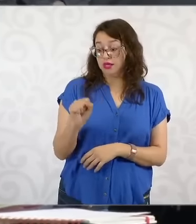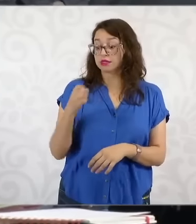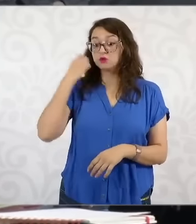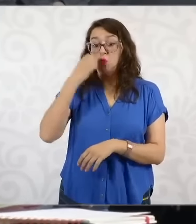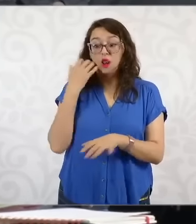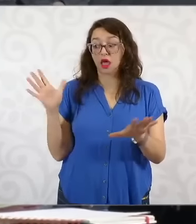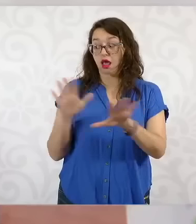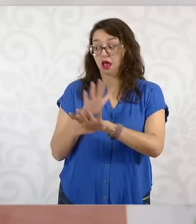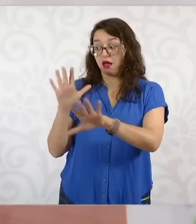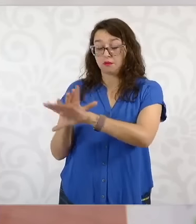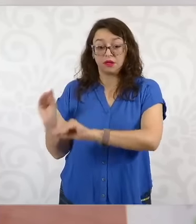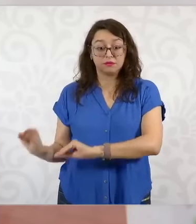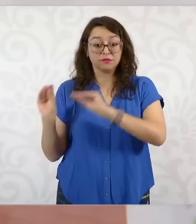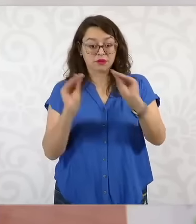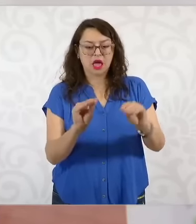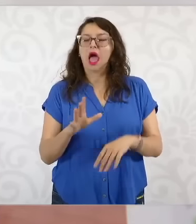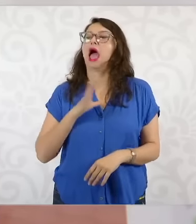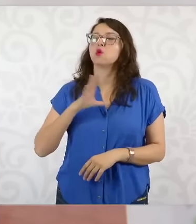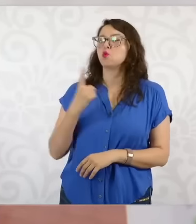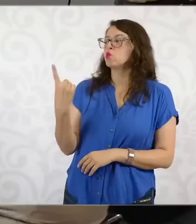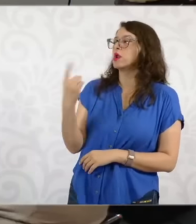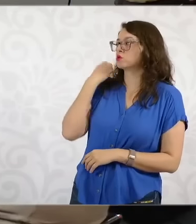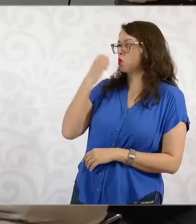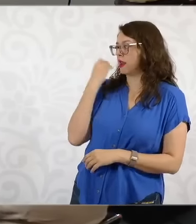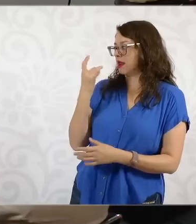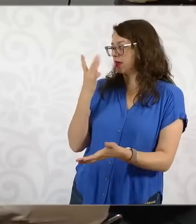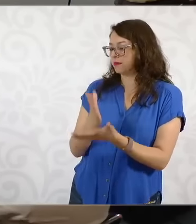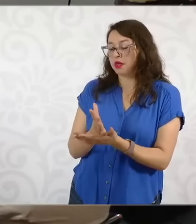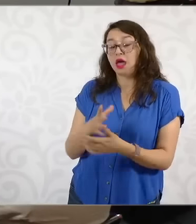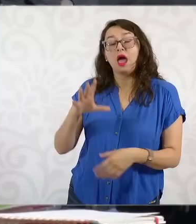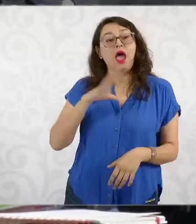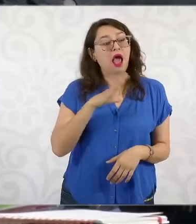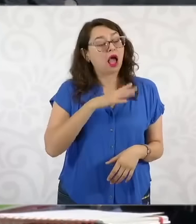de una escuela en particular, de una escuela. ¿Hay la posibilidad de poder contemplar la reubicación?